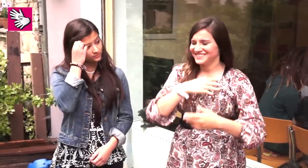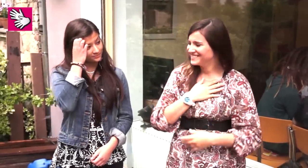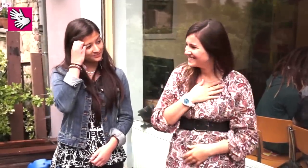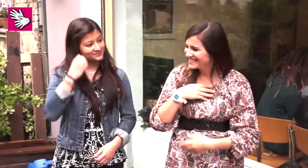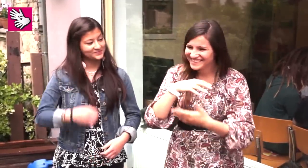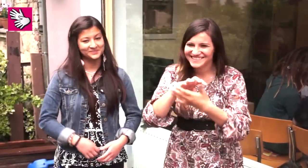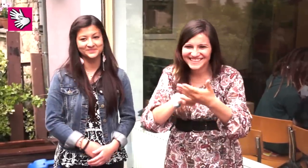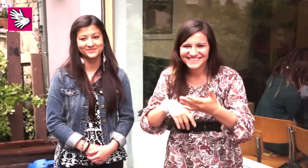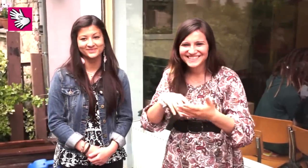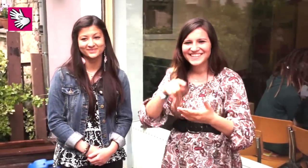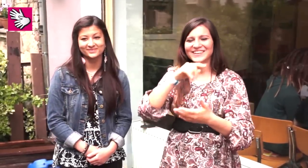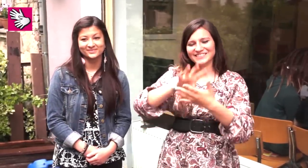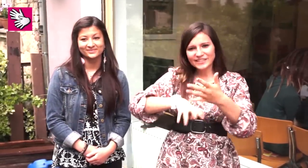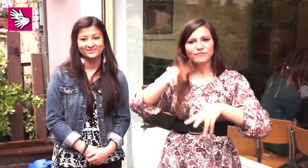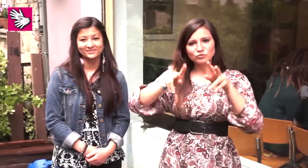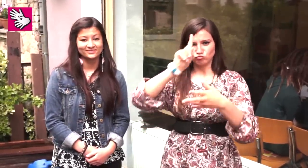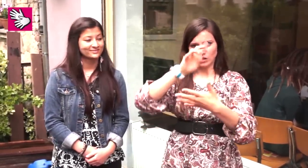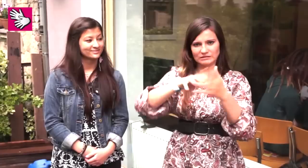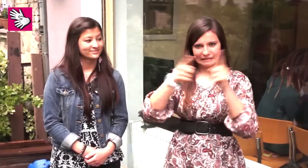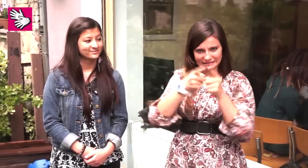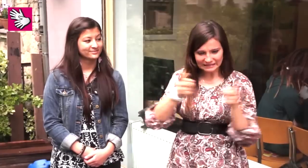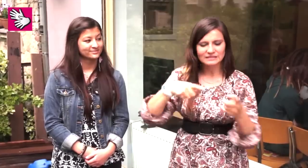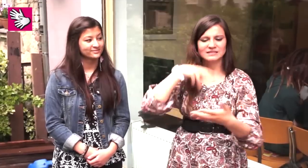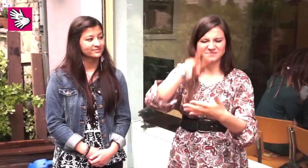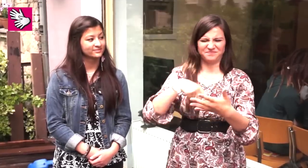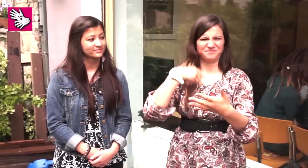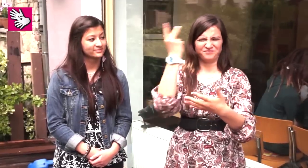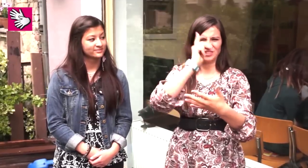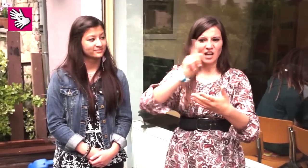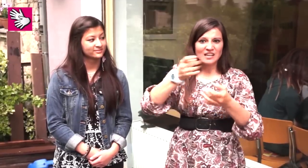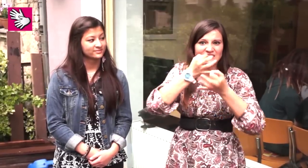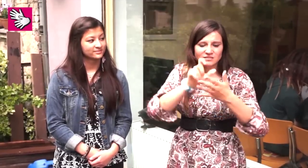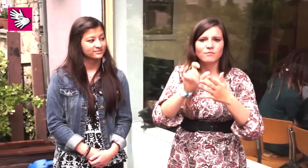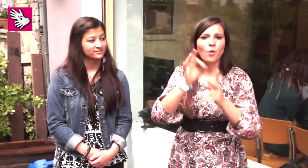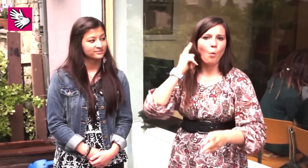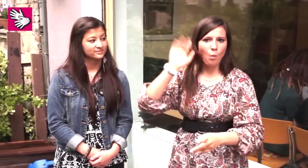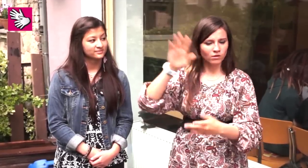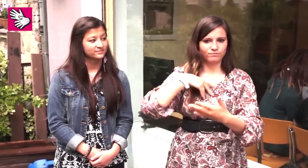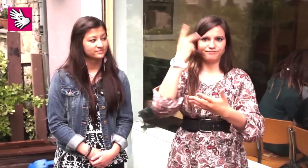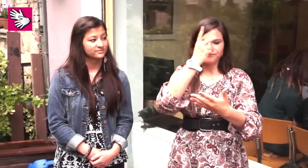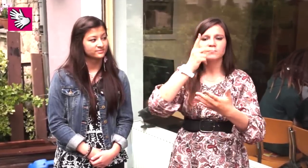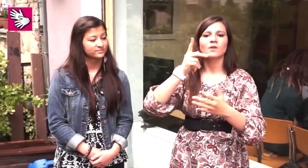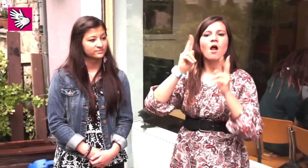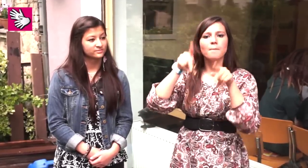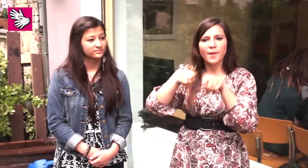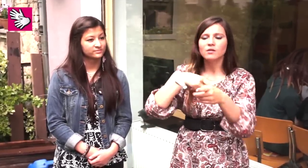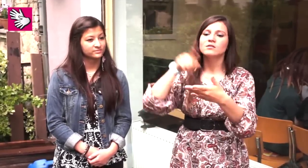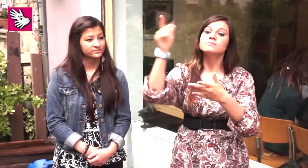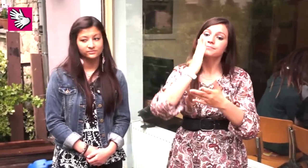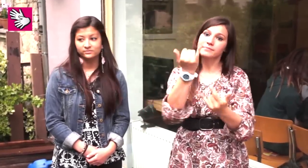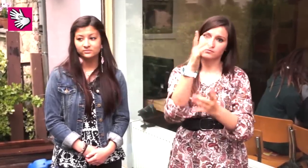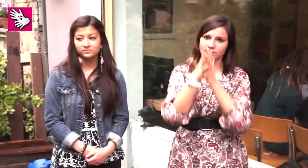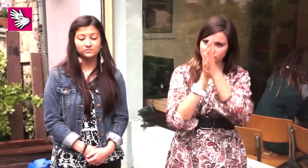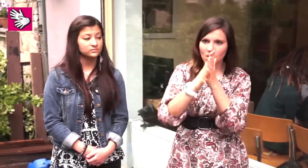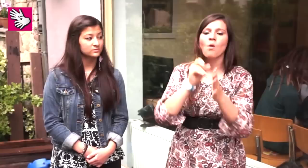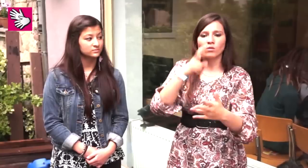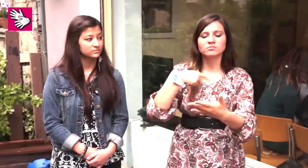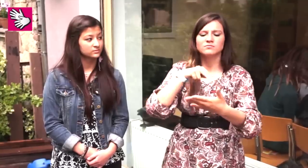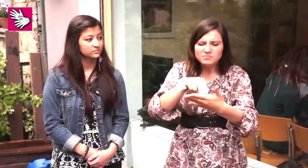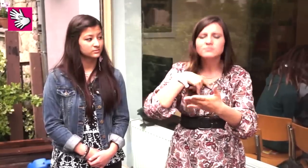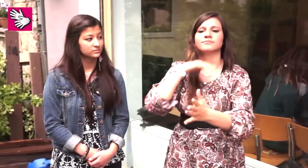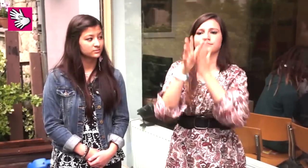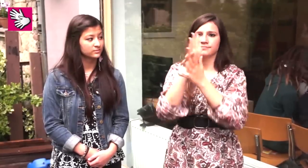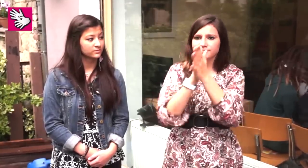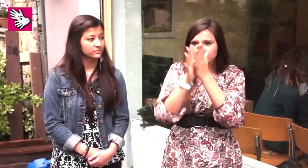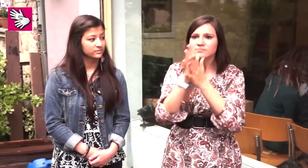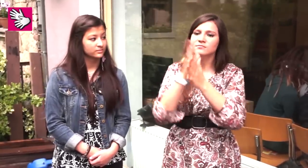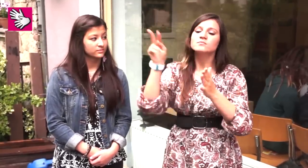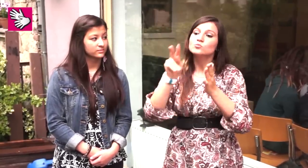ging, so waren diese schon schwierig für mich. Wenn diese dann nochmal gebärdet wurden, so konnte ich diese viel besser erfassen.